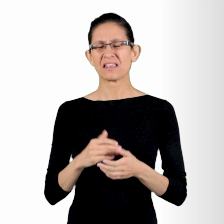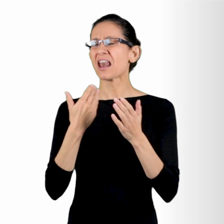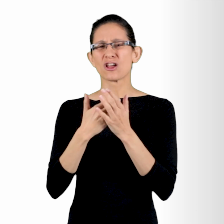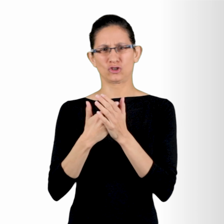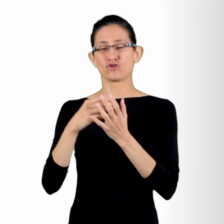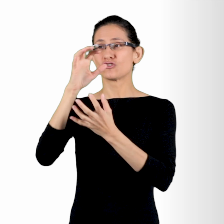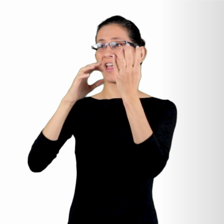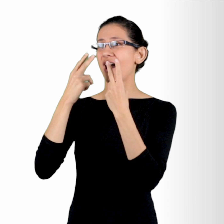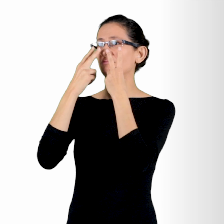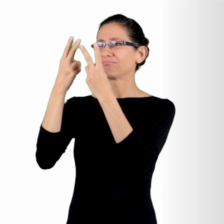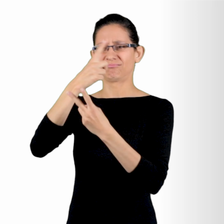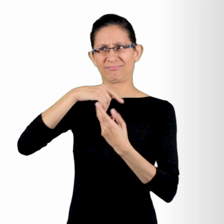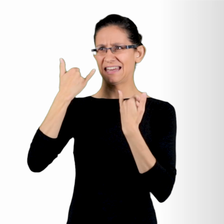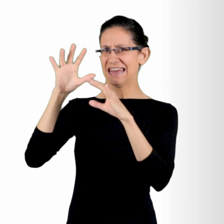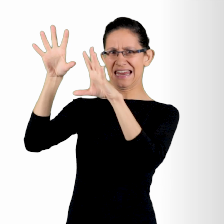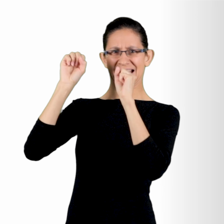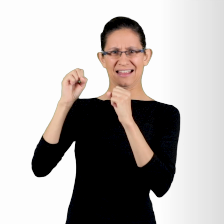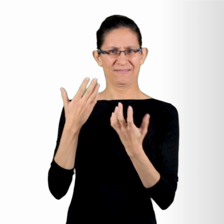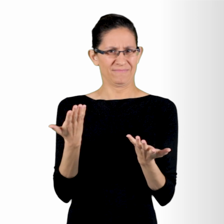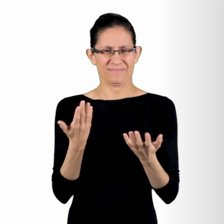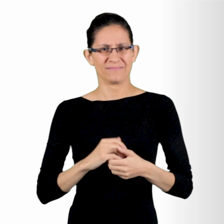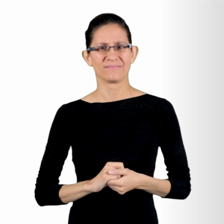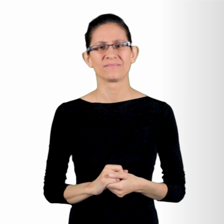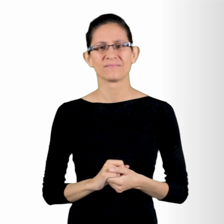Dlaczego tak różnie odbieramy świat?